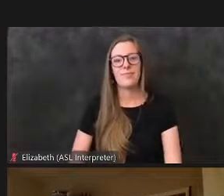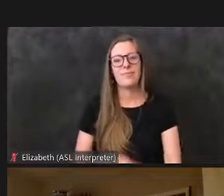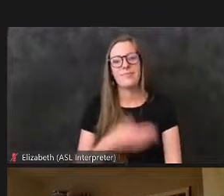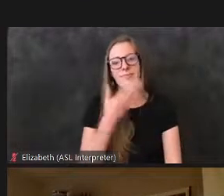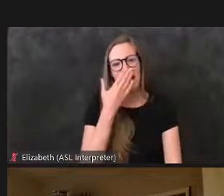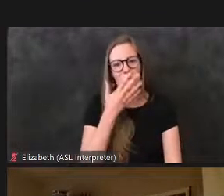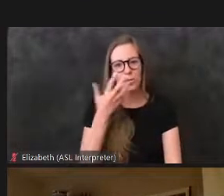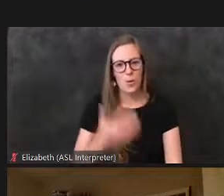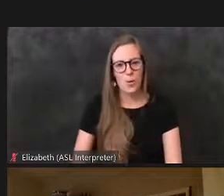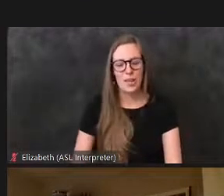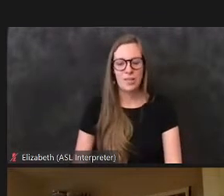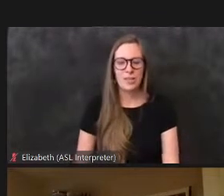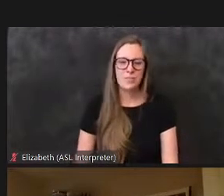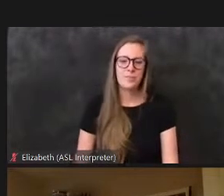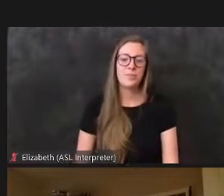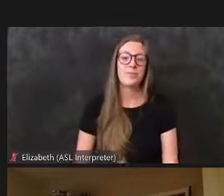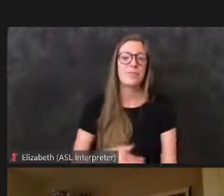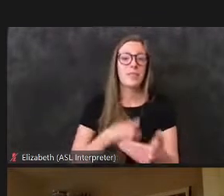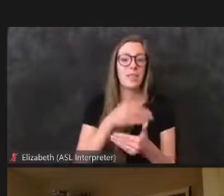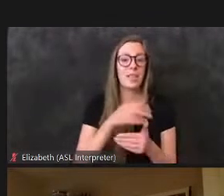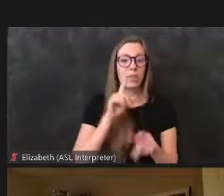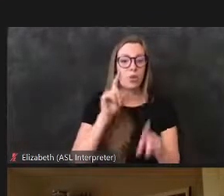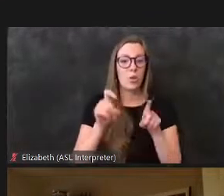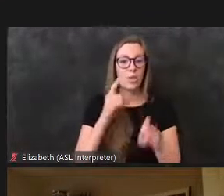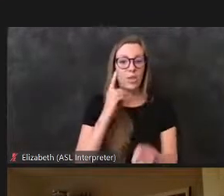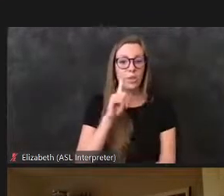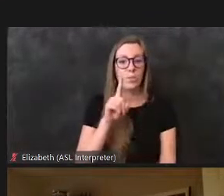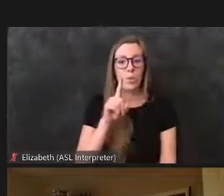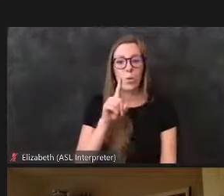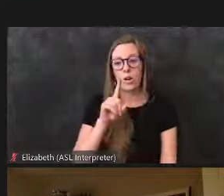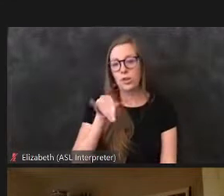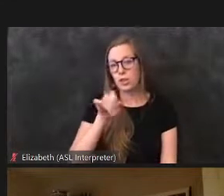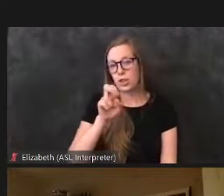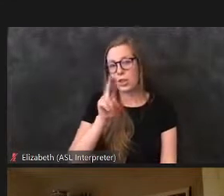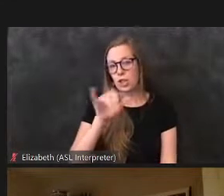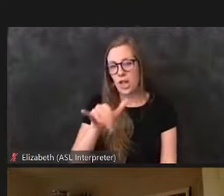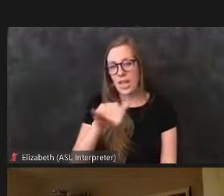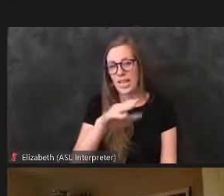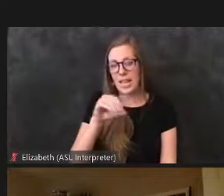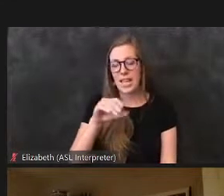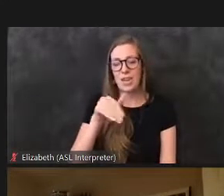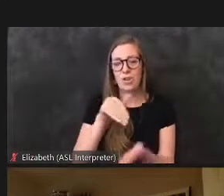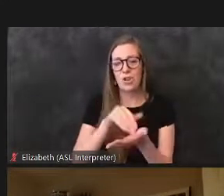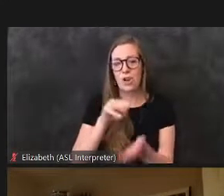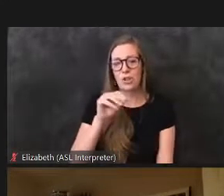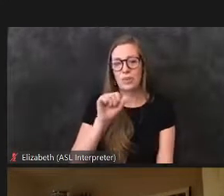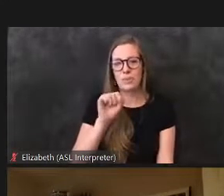Vaya. Siguiente pregunta es para doctora Mase. Janni Esa presentación fue un montón de información y datos.